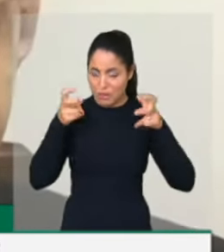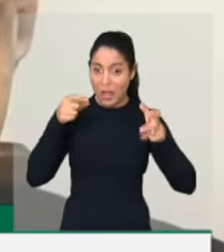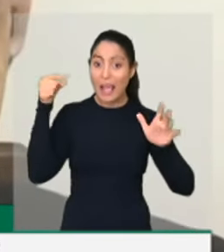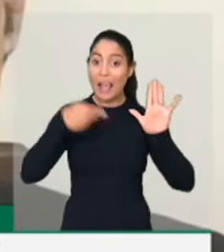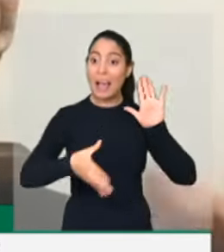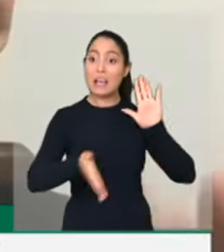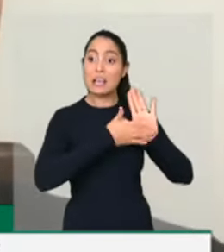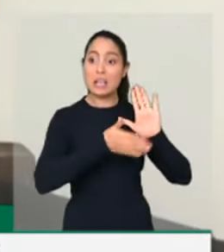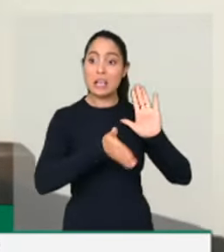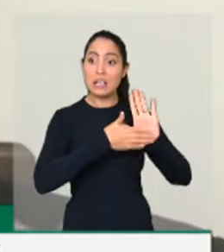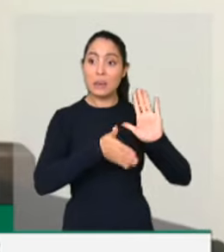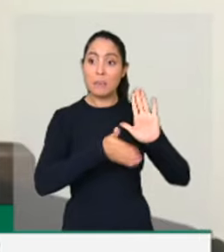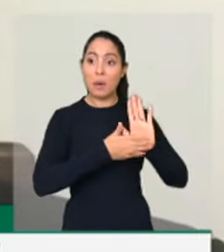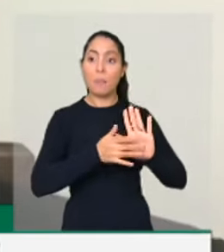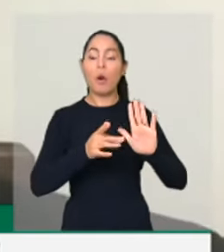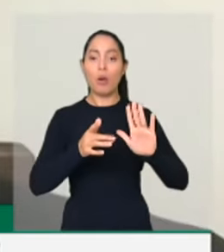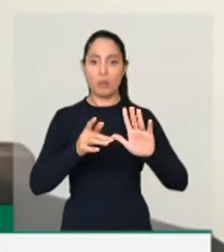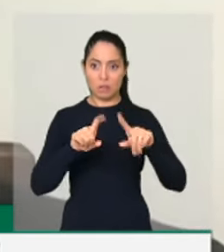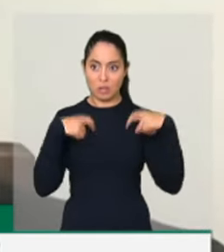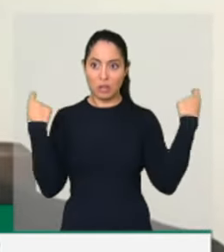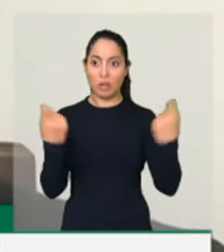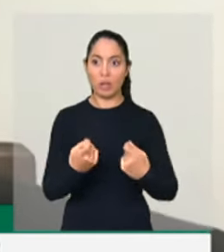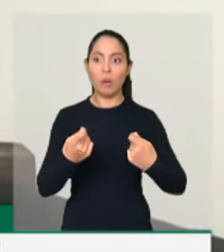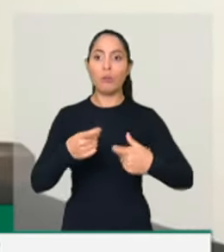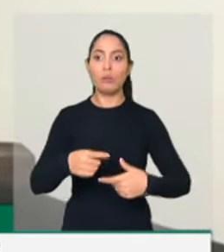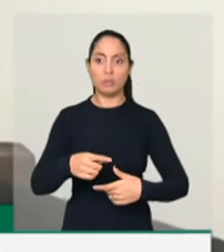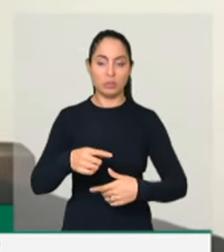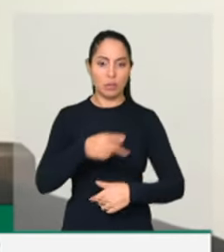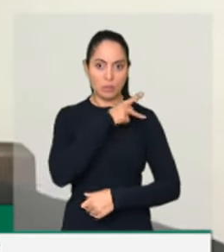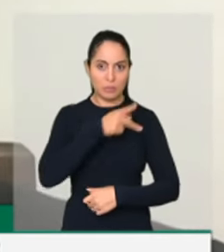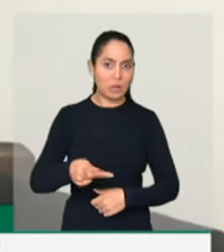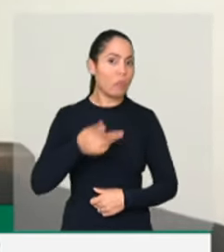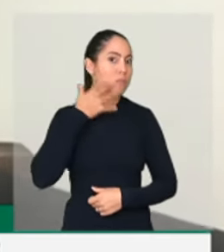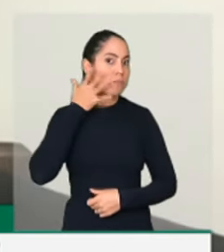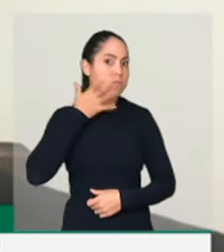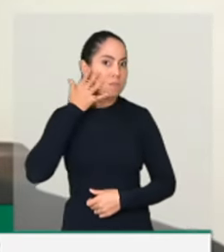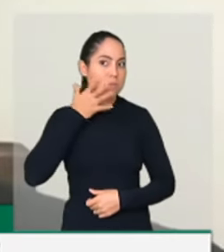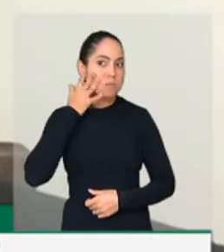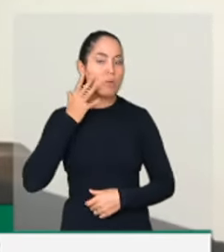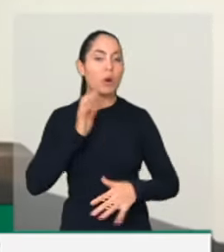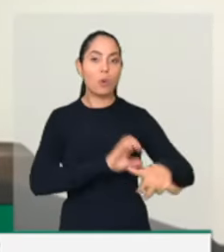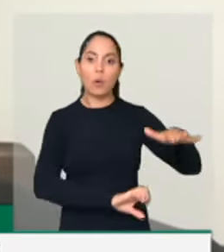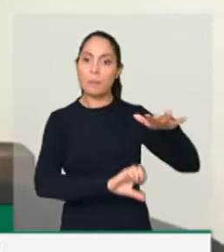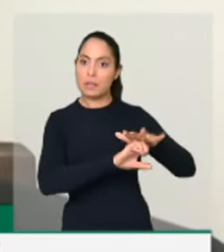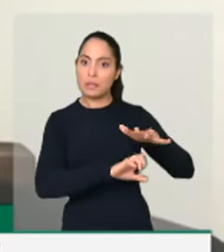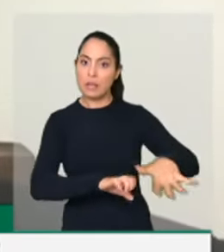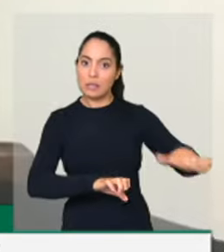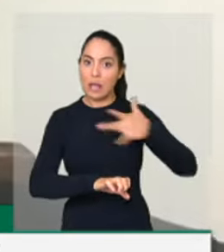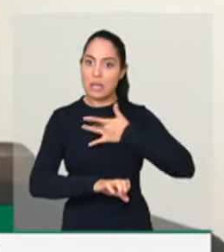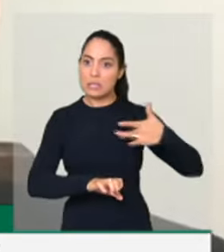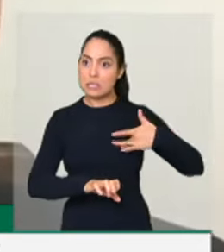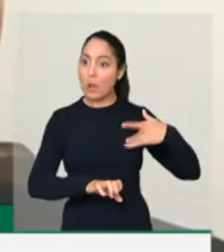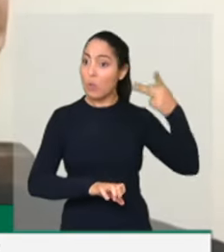LIRA. O EMPRESÁRIO DA SAÚDE EM SÃO PAULO. ENTÃO NÓS ESTAMOS DISCUTINDO NA VERDADE... É SE O ESTADO BRASILEIRO VAI PAGAR MAIS... OU VAI PAGAR MENOS. PORQUE EU